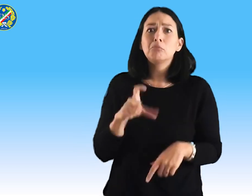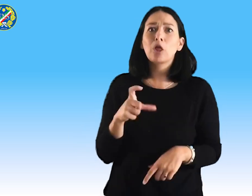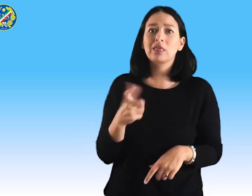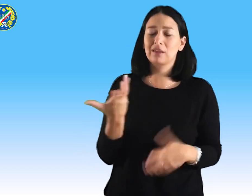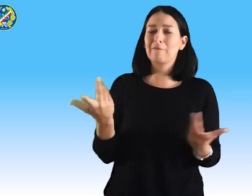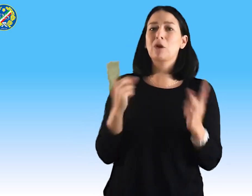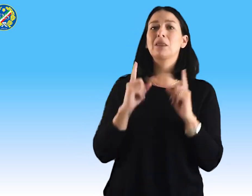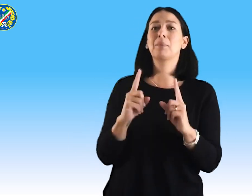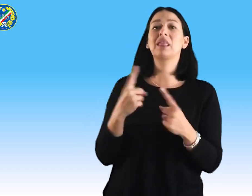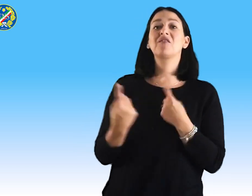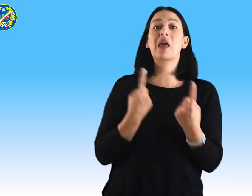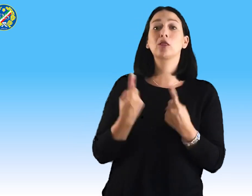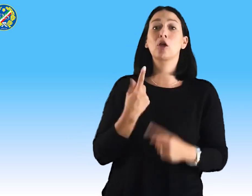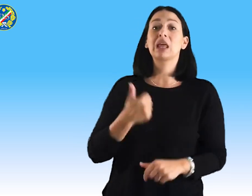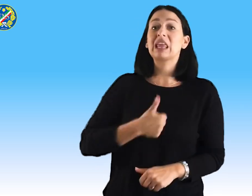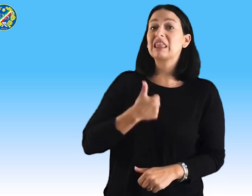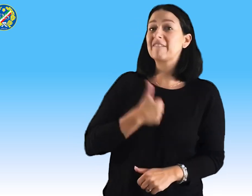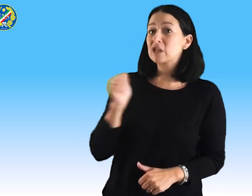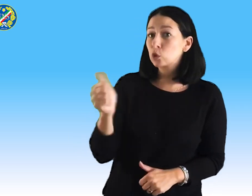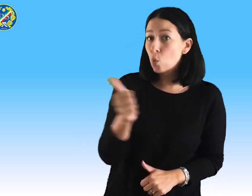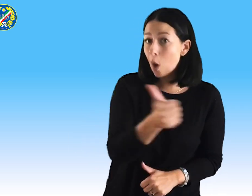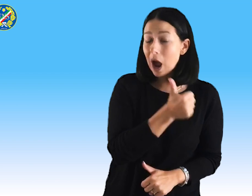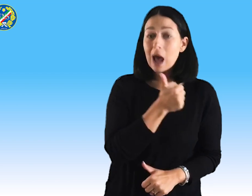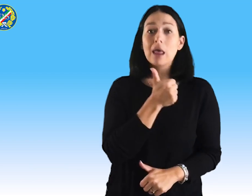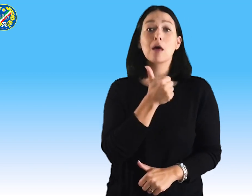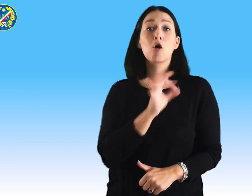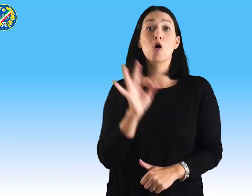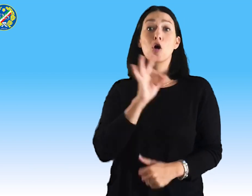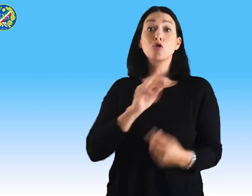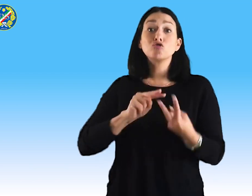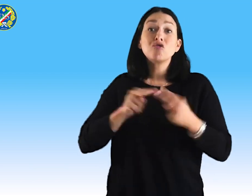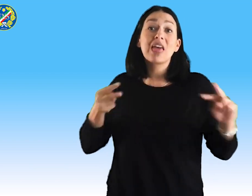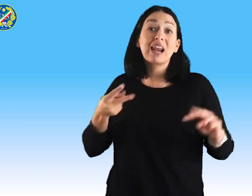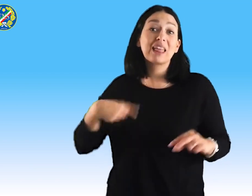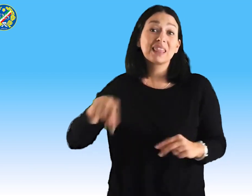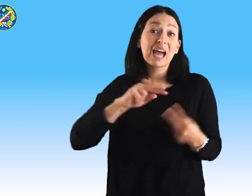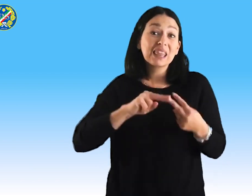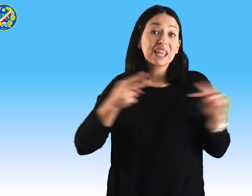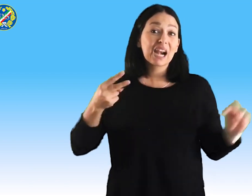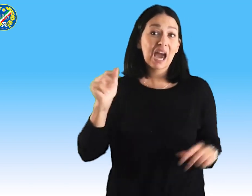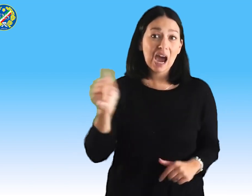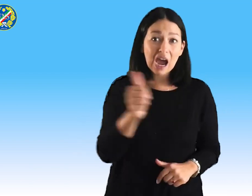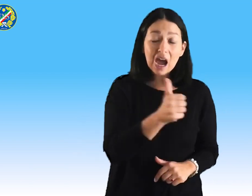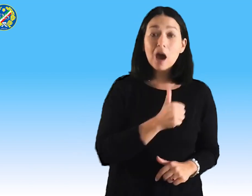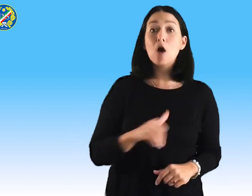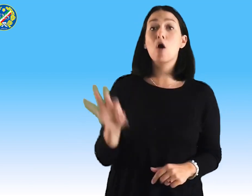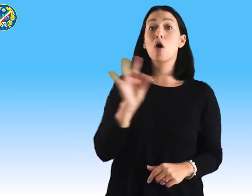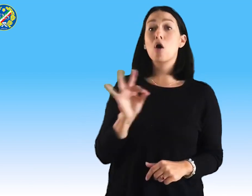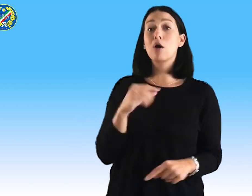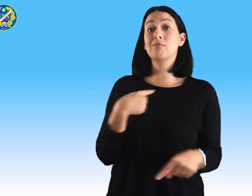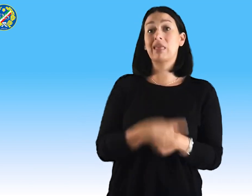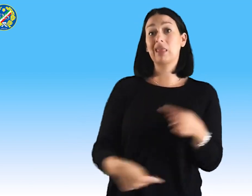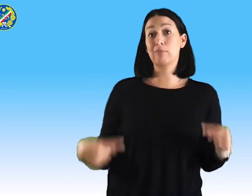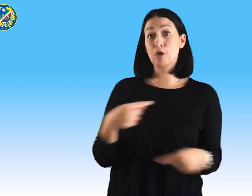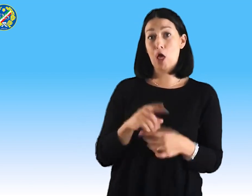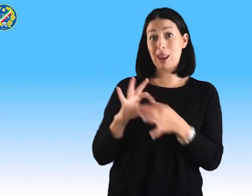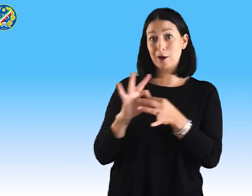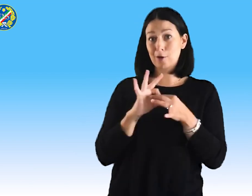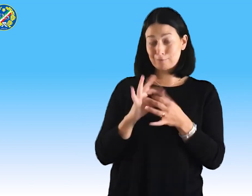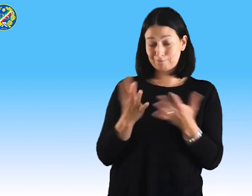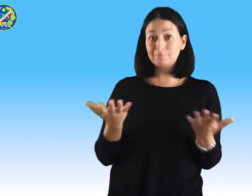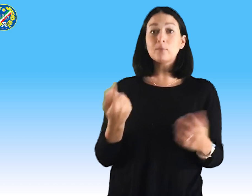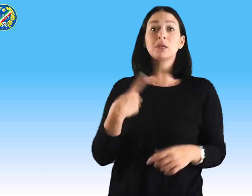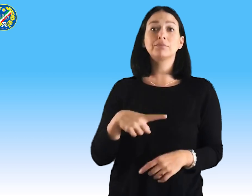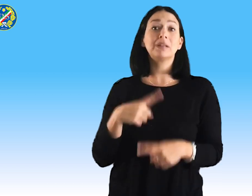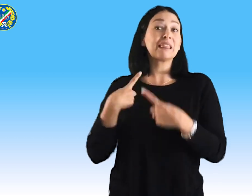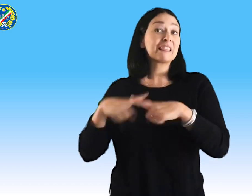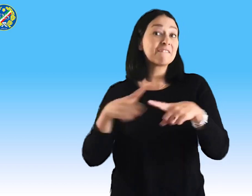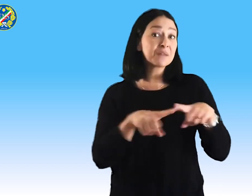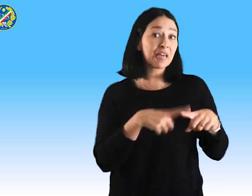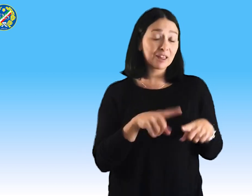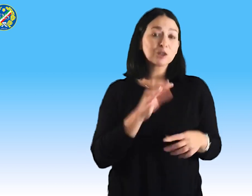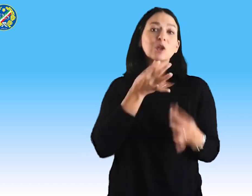e di altri fattori individuali che nell'insieme possono determinare diverse capacità